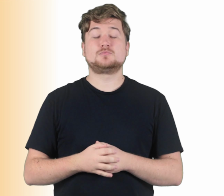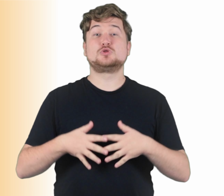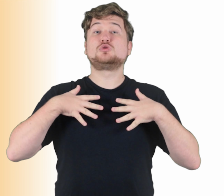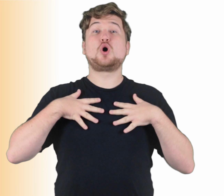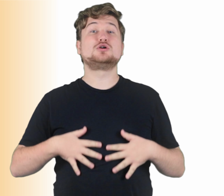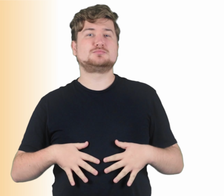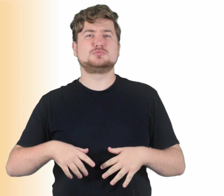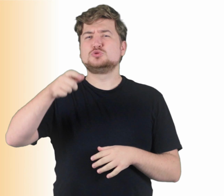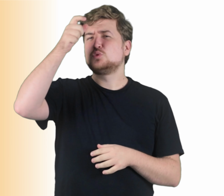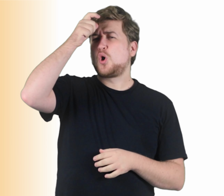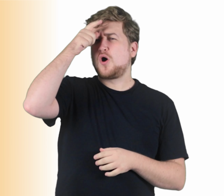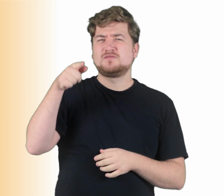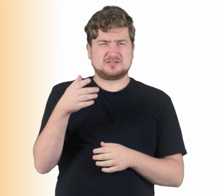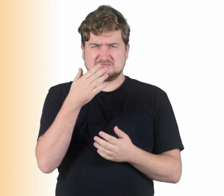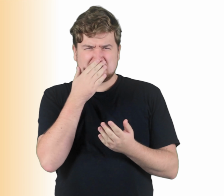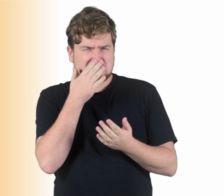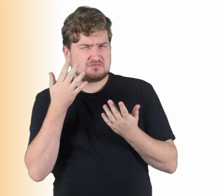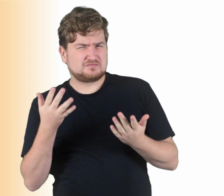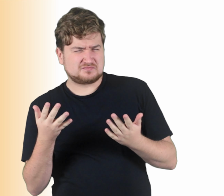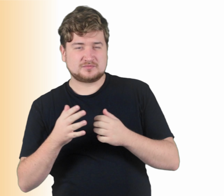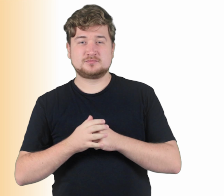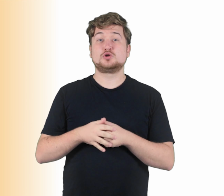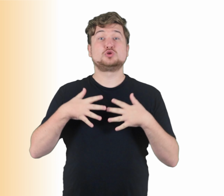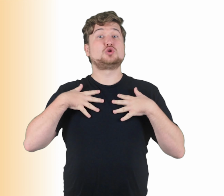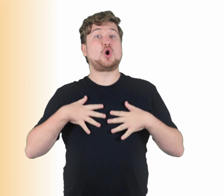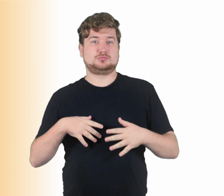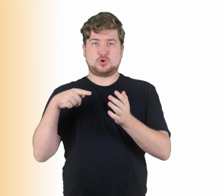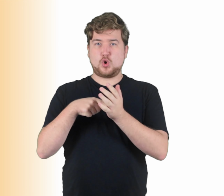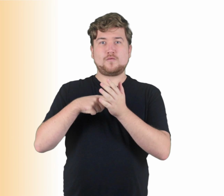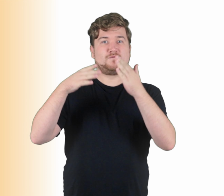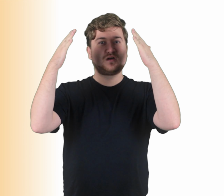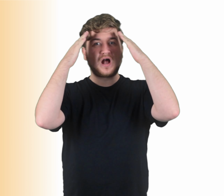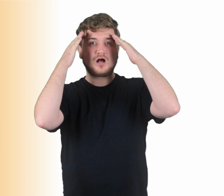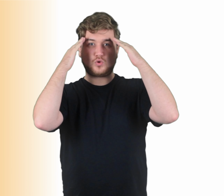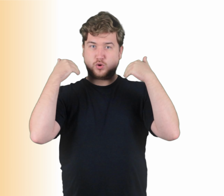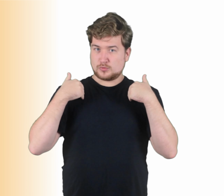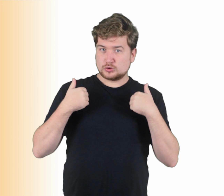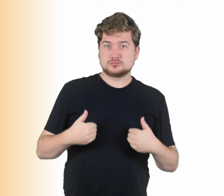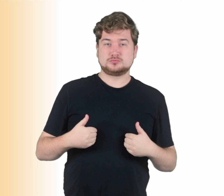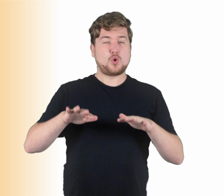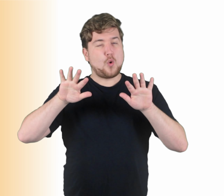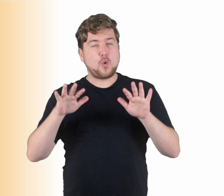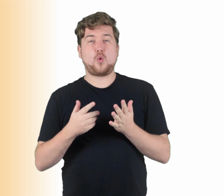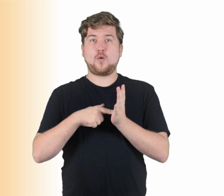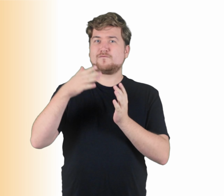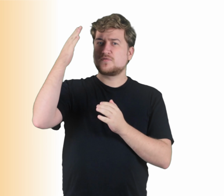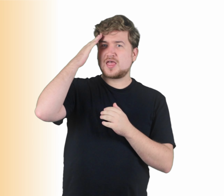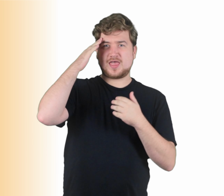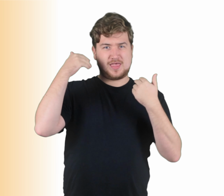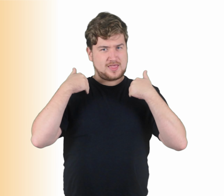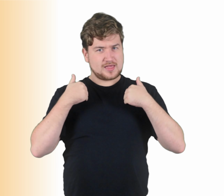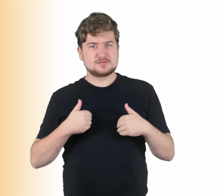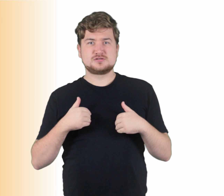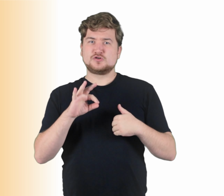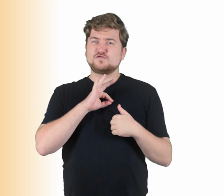Czym jest tożsamość człowieka? Tożsamość to świadomość siebie, czyli wiedza o sobie samym,